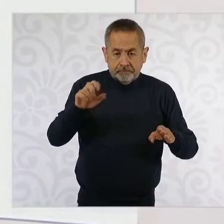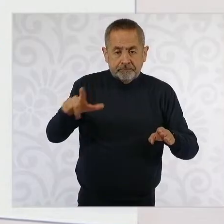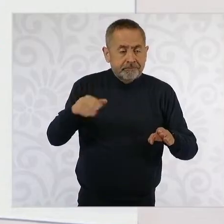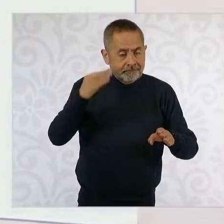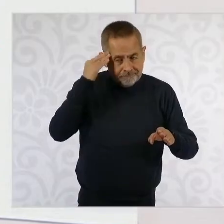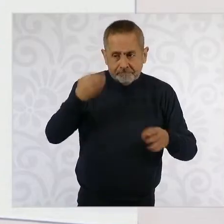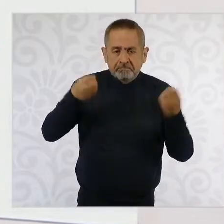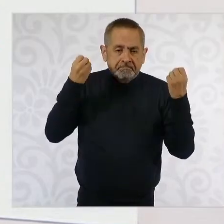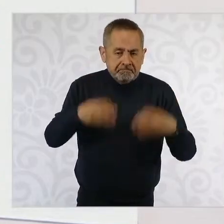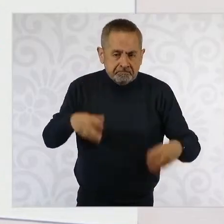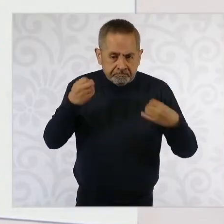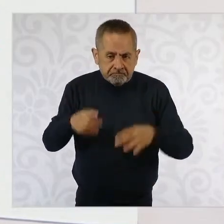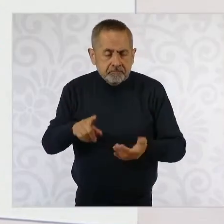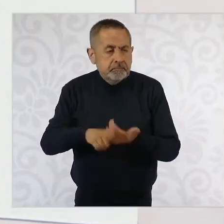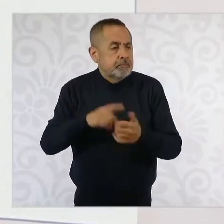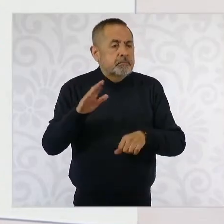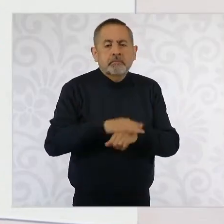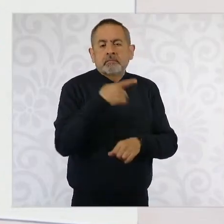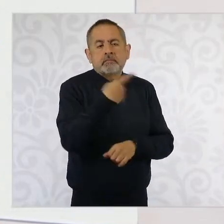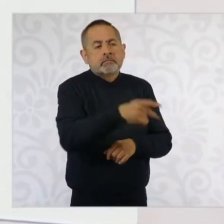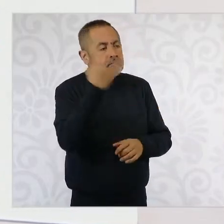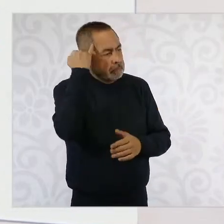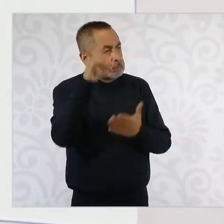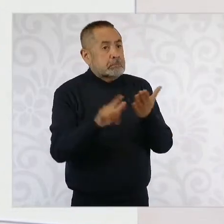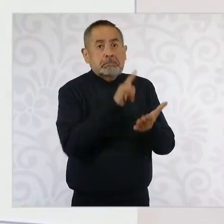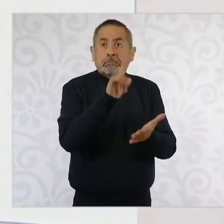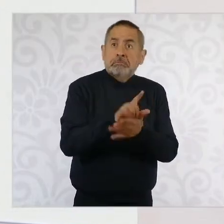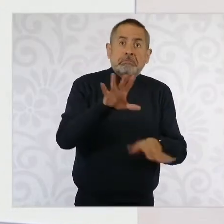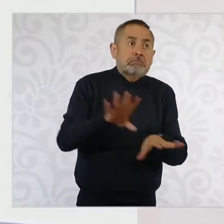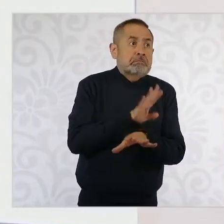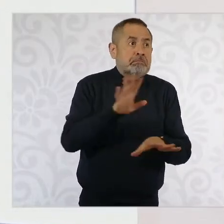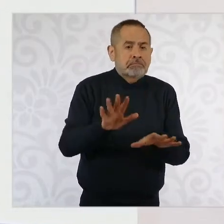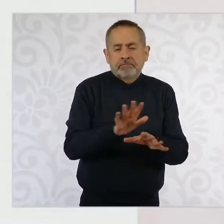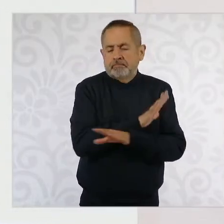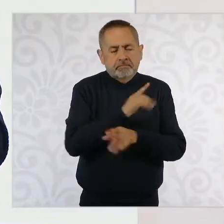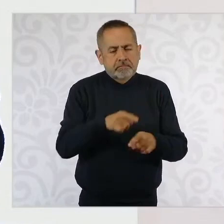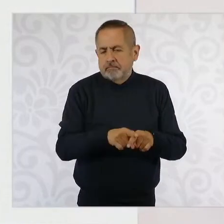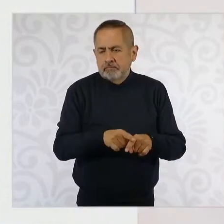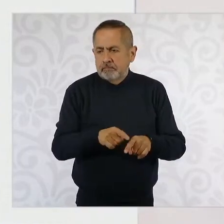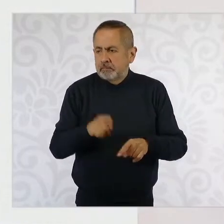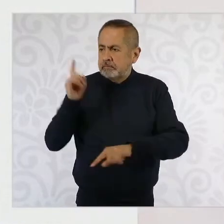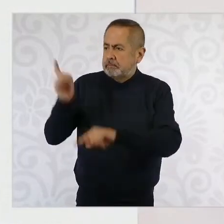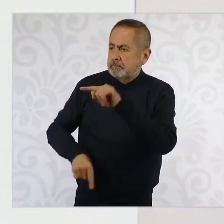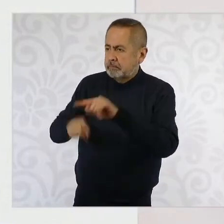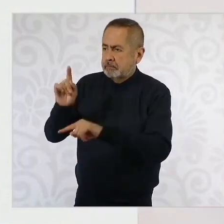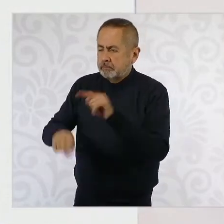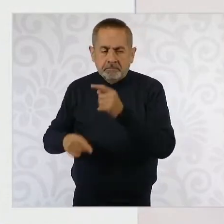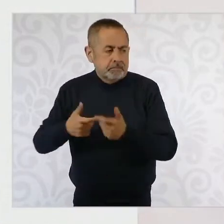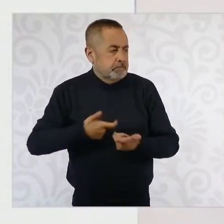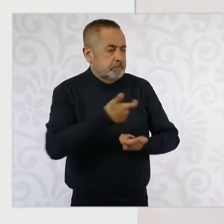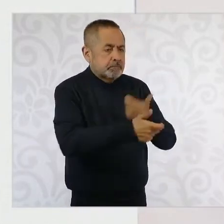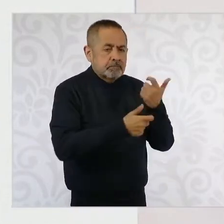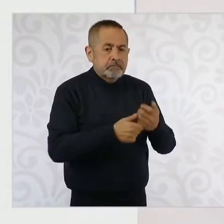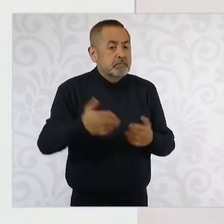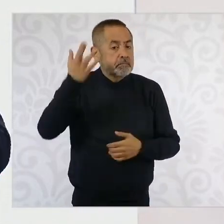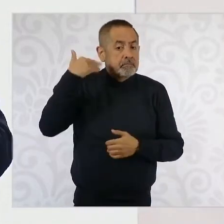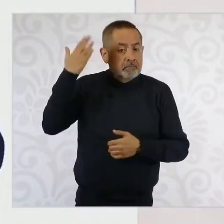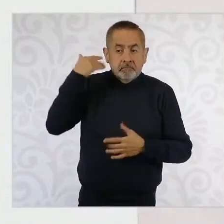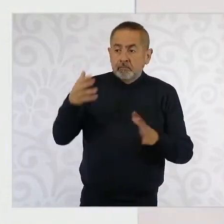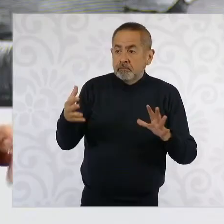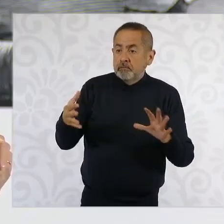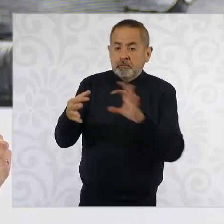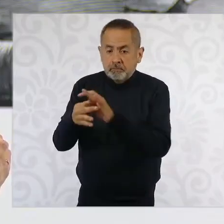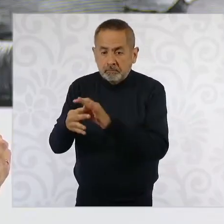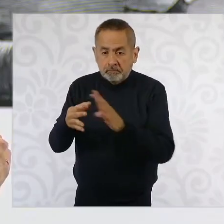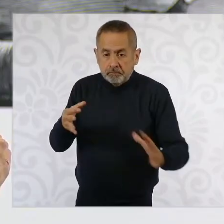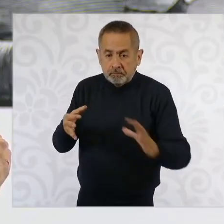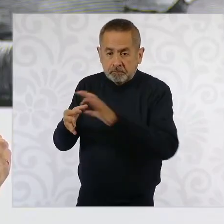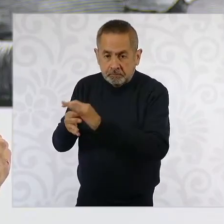producto de la reforma energética subsidiarias filiales que eh representan grandes gastos y